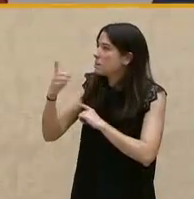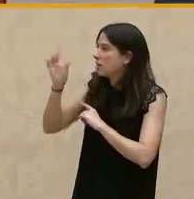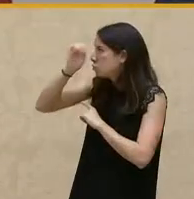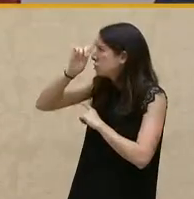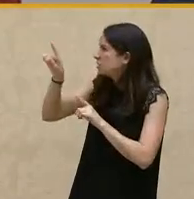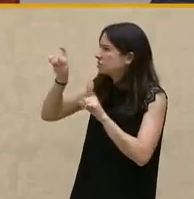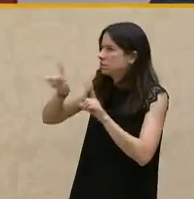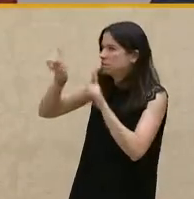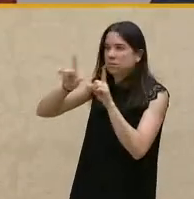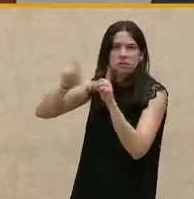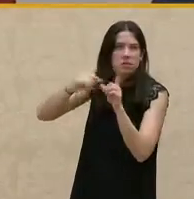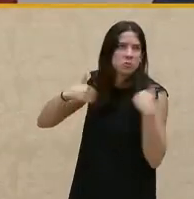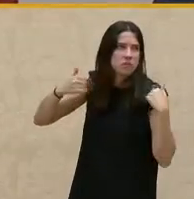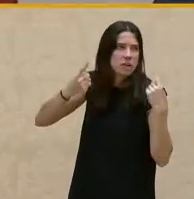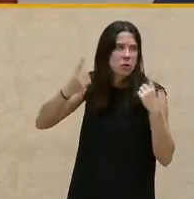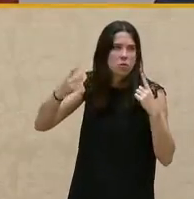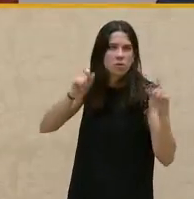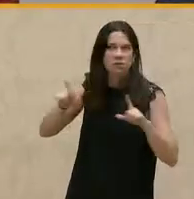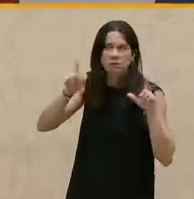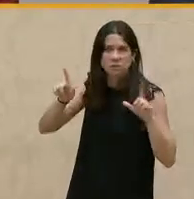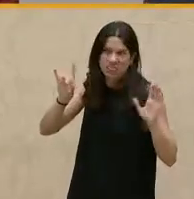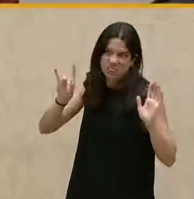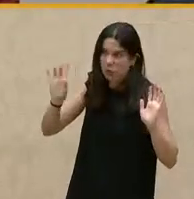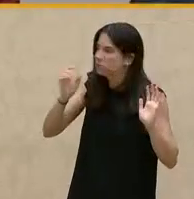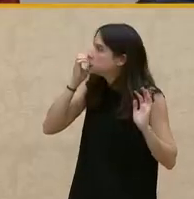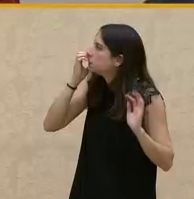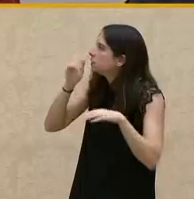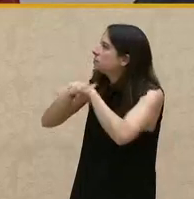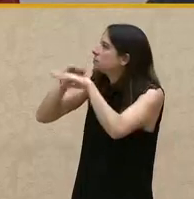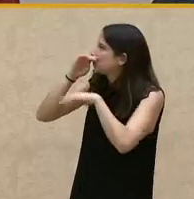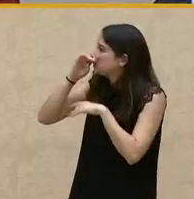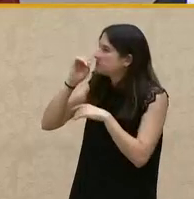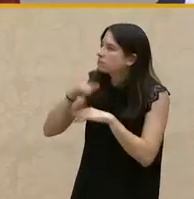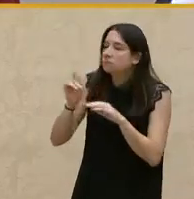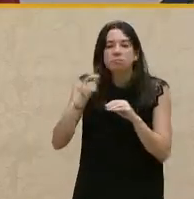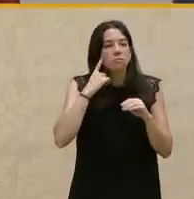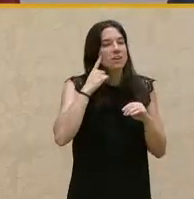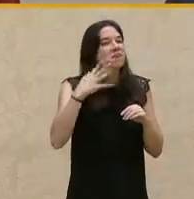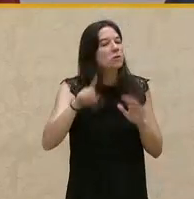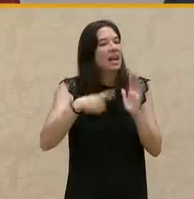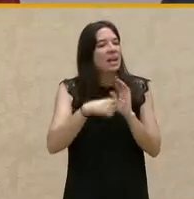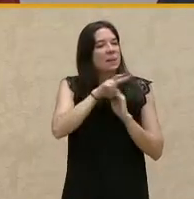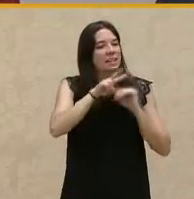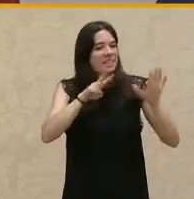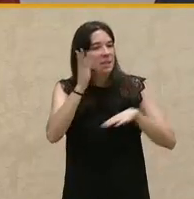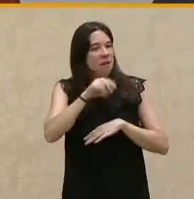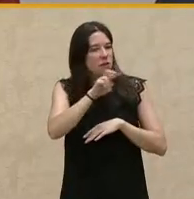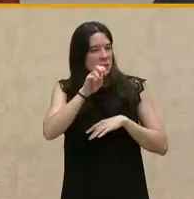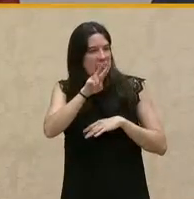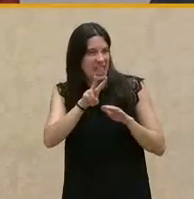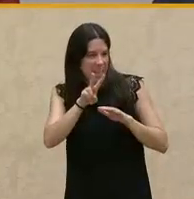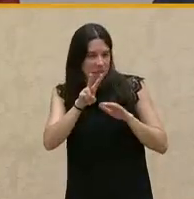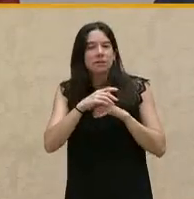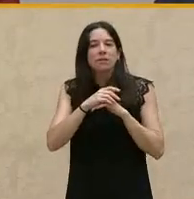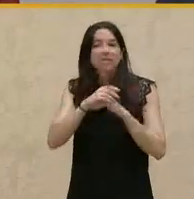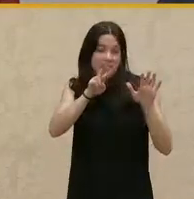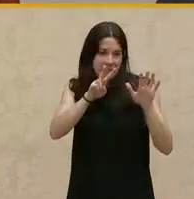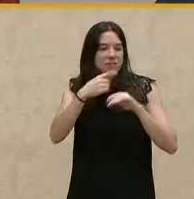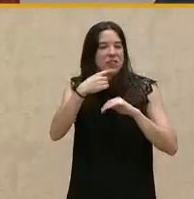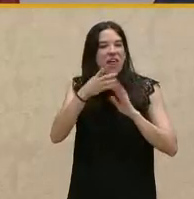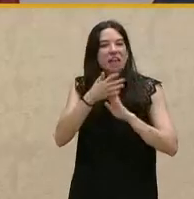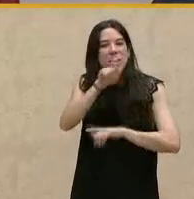diapositivas, o cómo va? La famosa Ley 27/2007 define quiénes son las personas con sordoceguera,